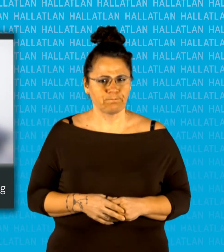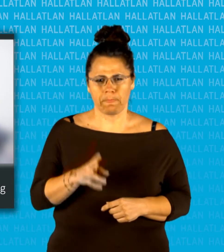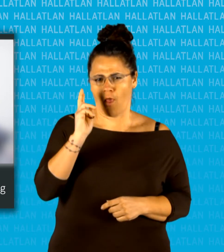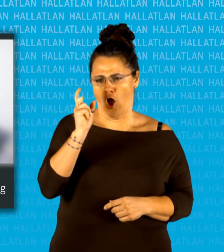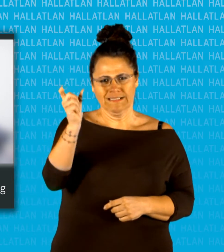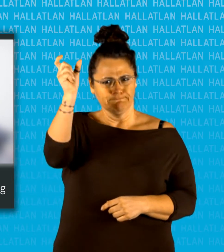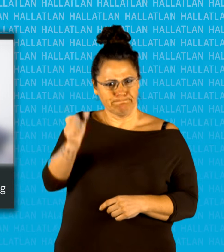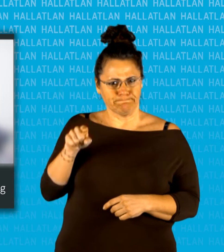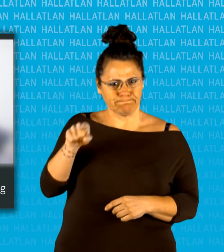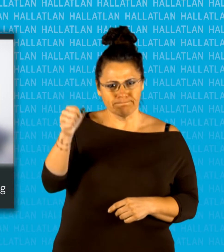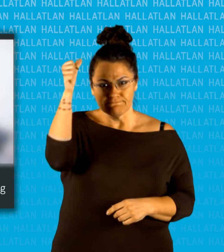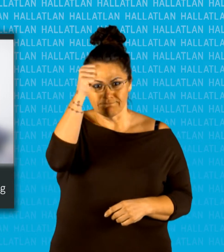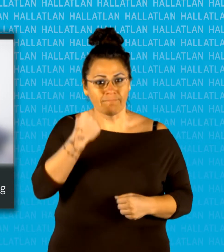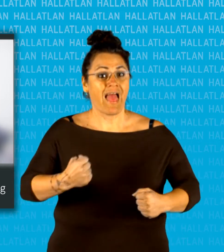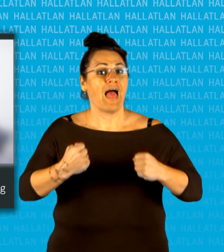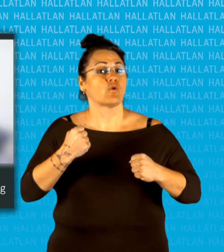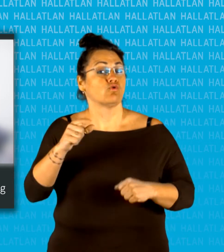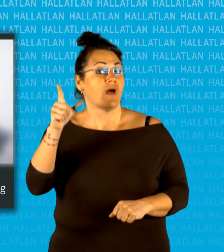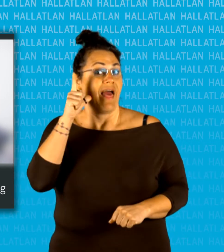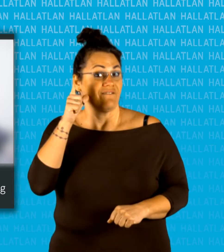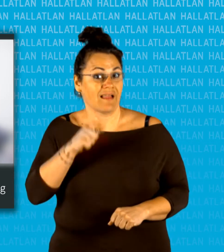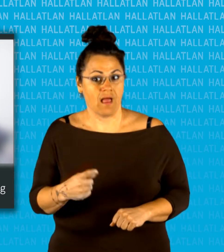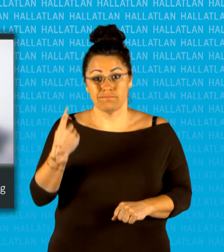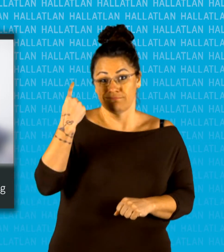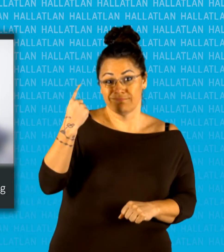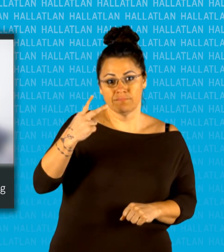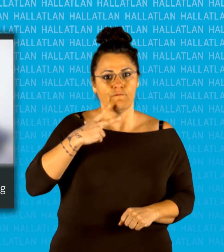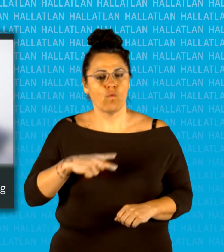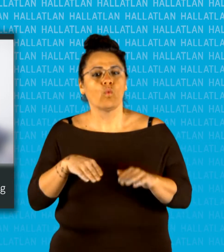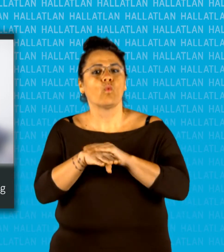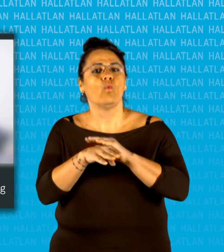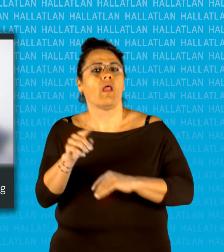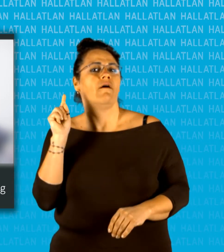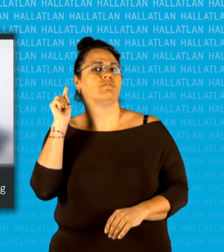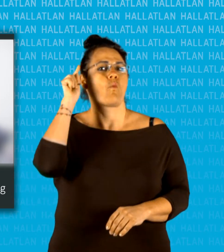Budapesttől több ezer kilométerre talált rá Erős Leventére,